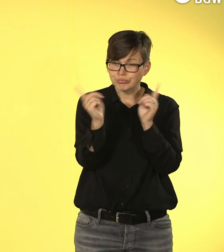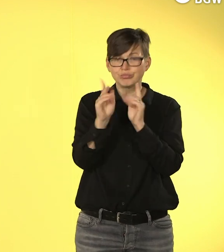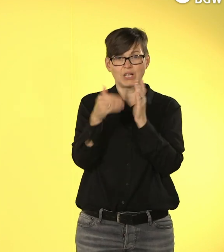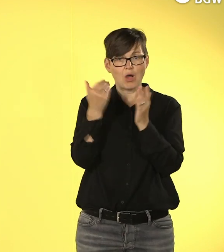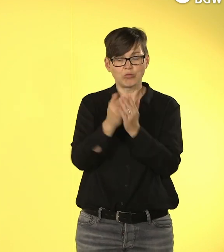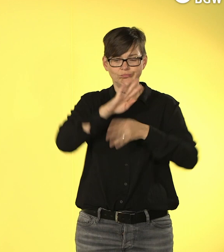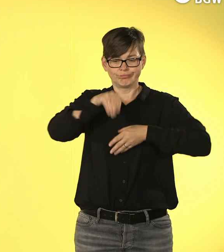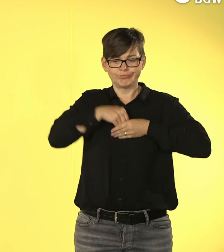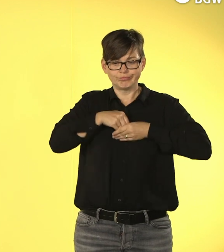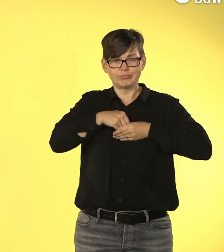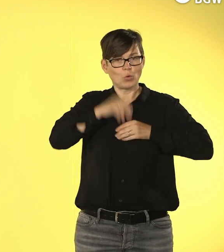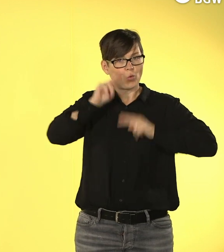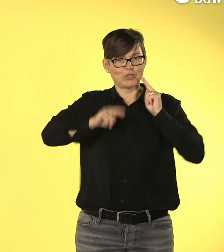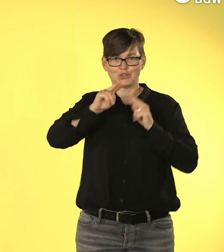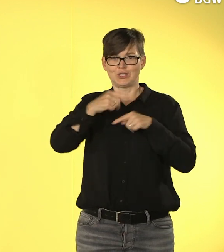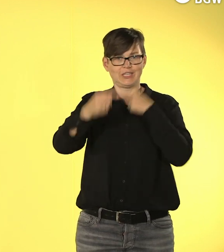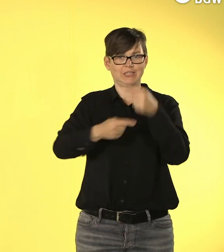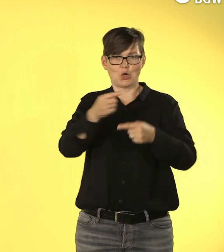Das beginnt mit Coach und Mentor.